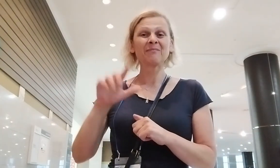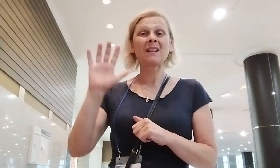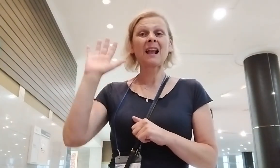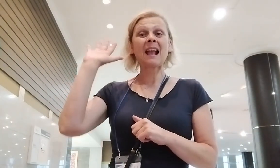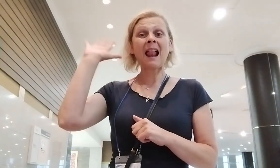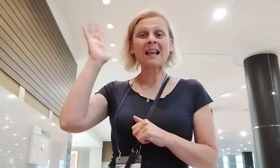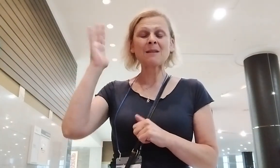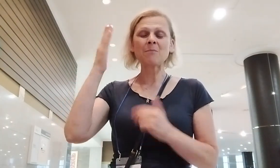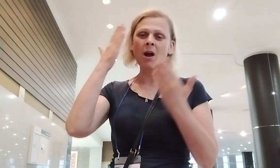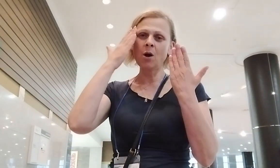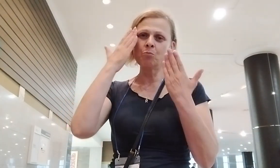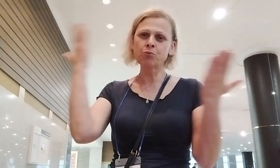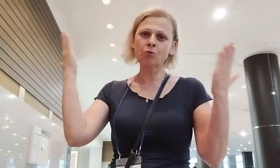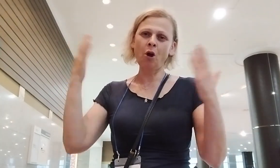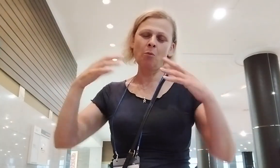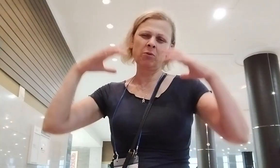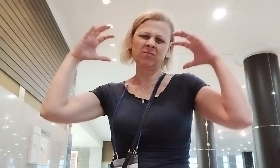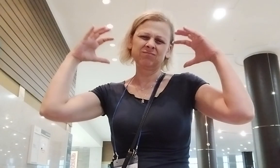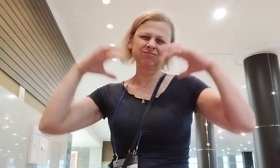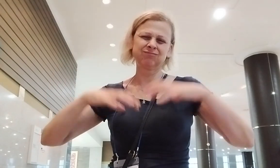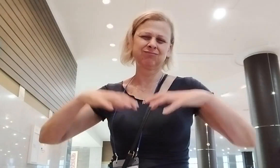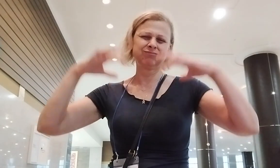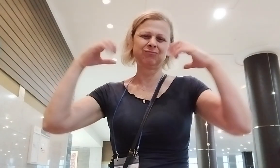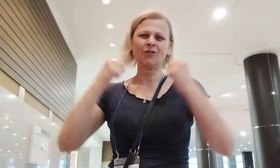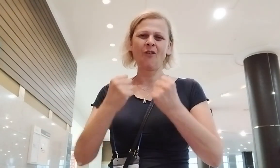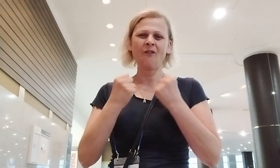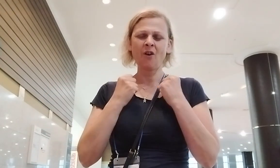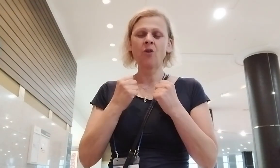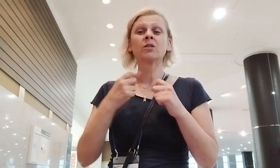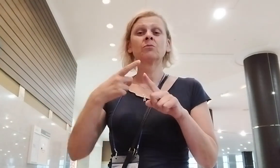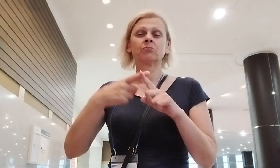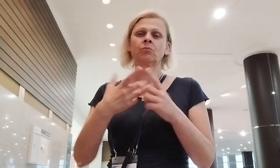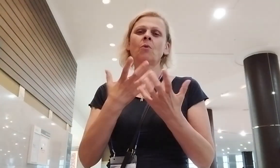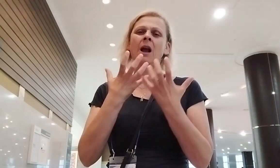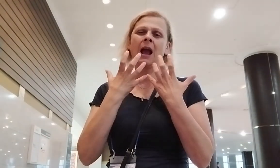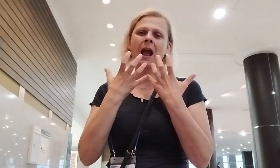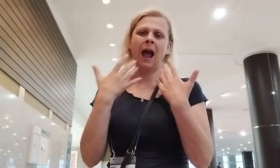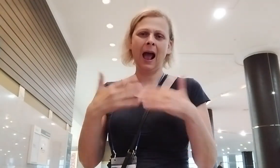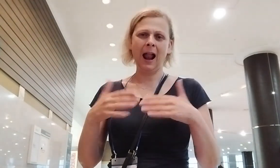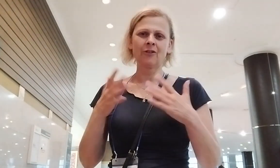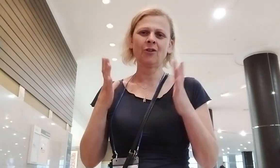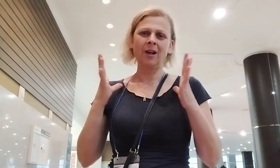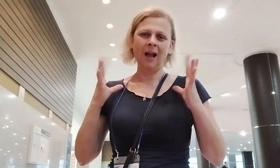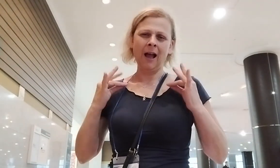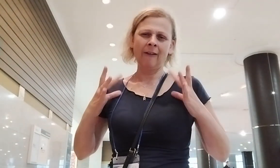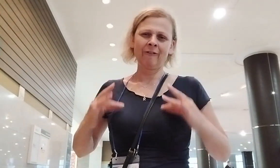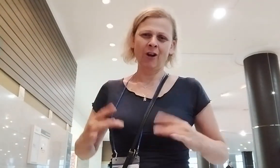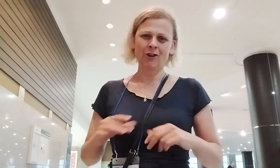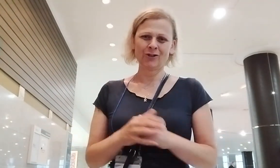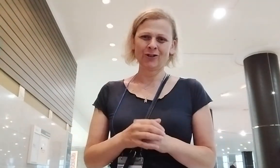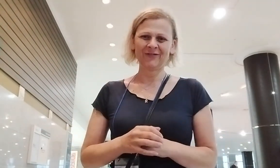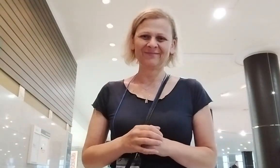Il clima purtroppo è molto piovoso, molto caldo e afoso.